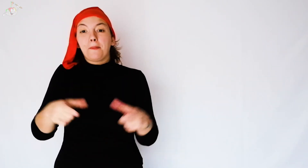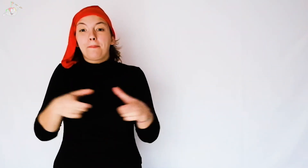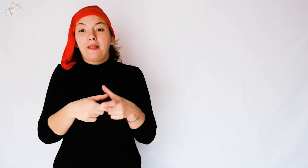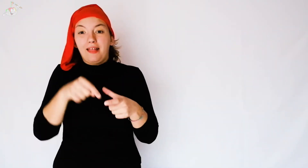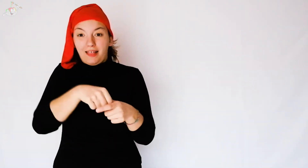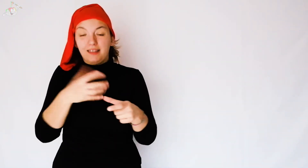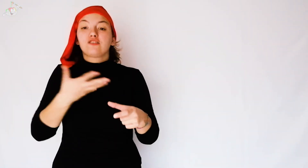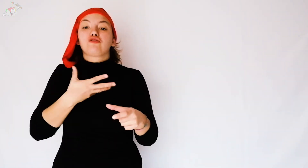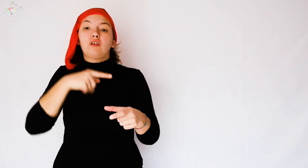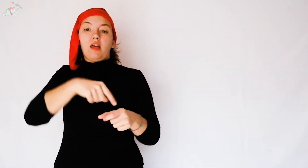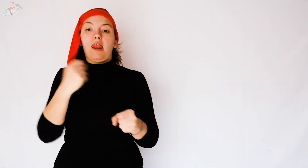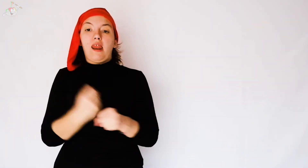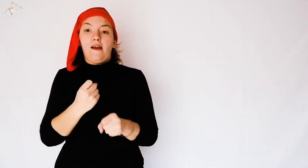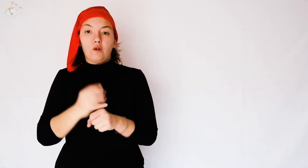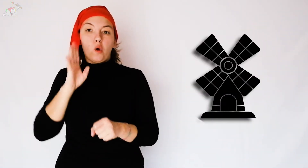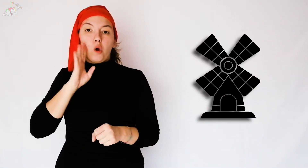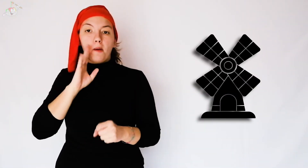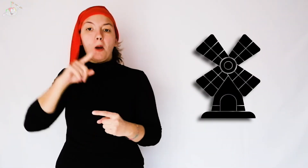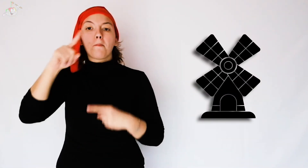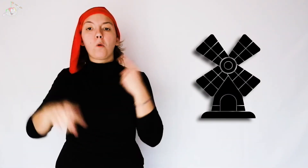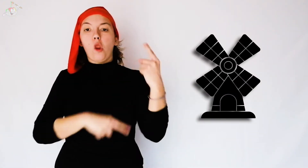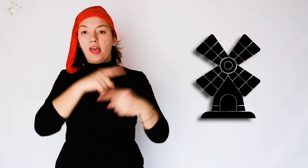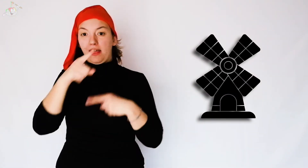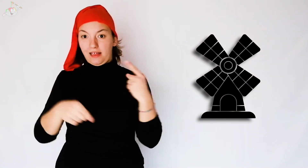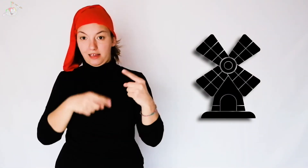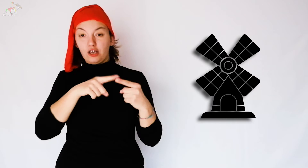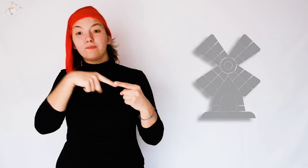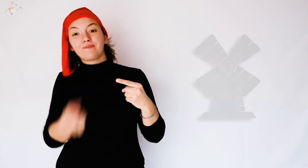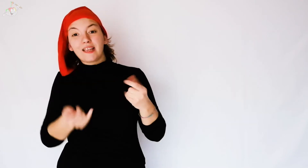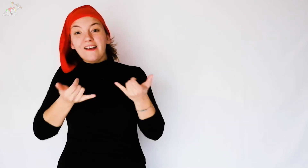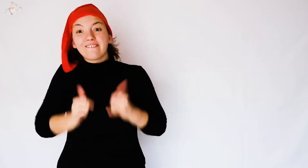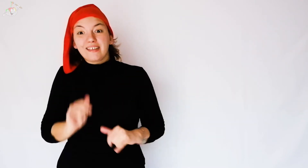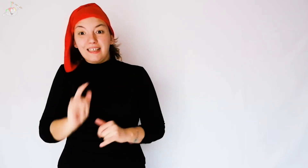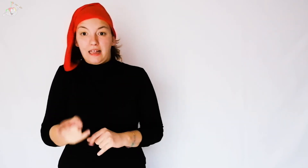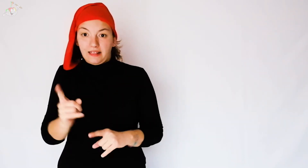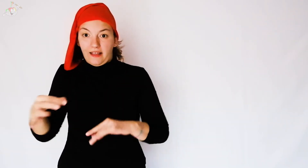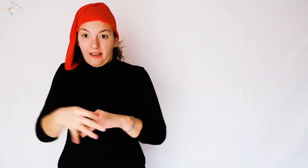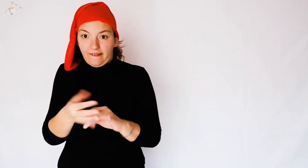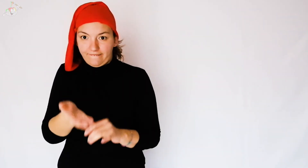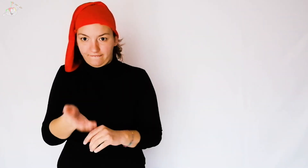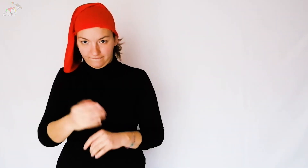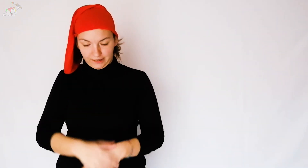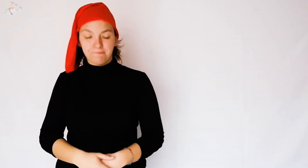In paese c'era un uomo che lavorava al mulino e sua figlia doveva sposarsi.